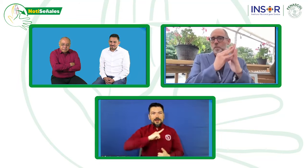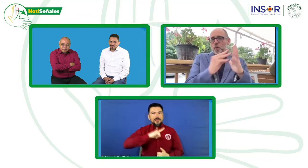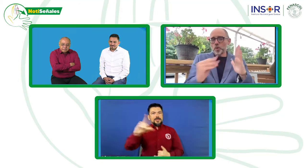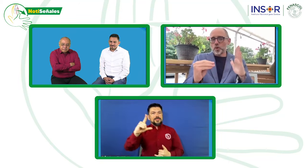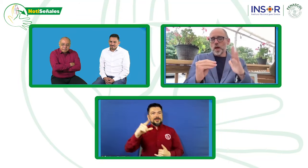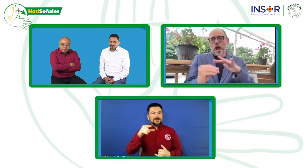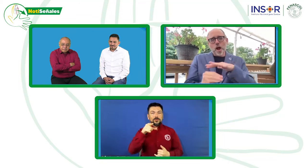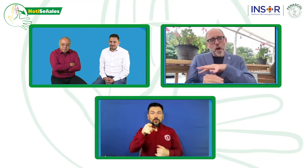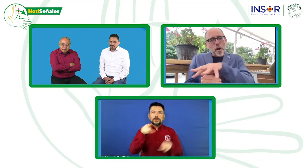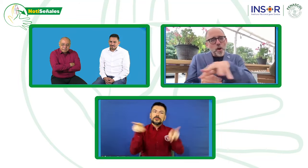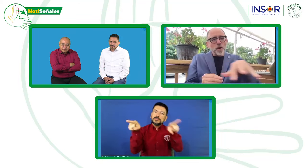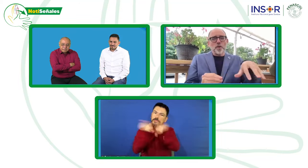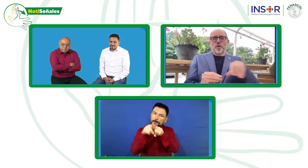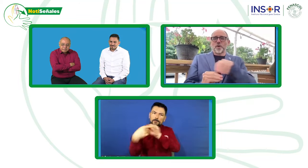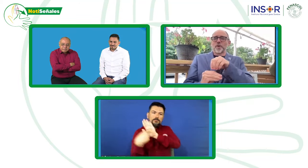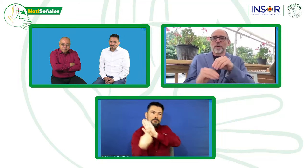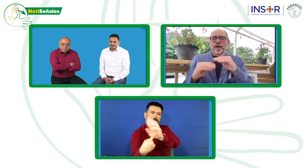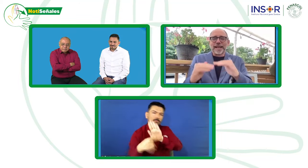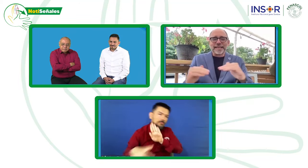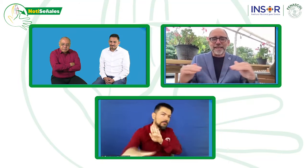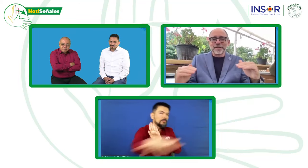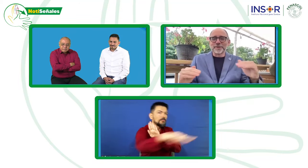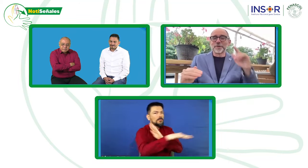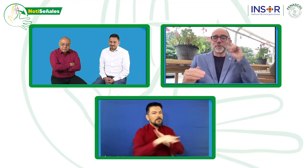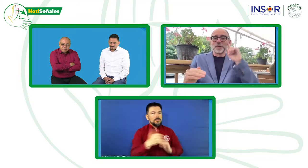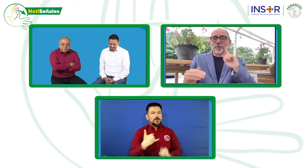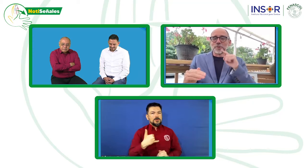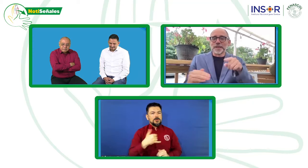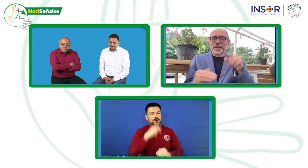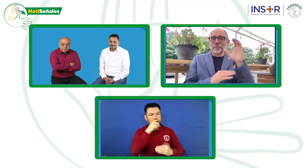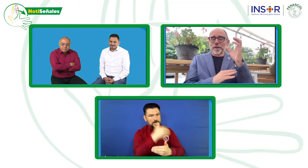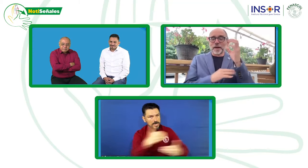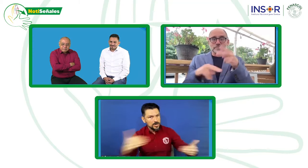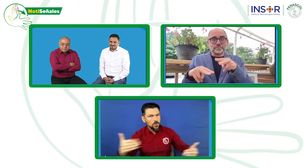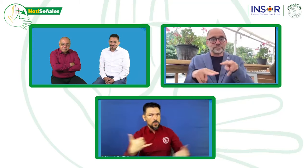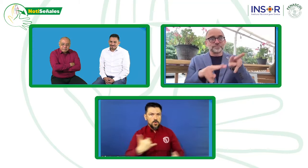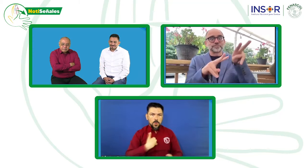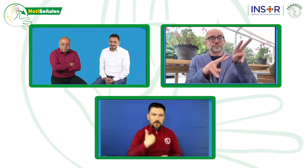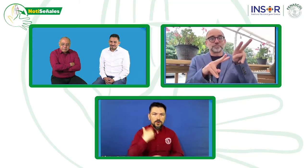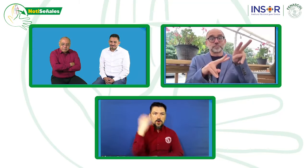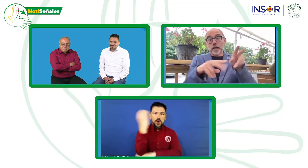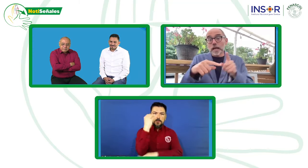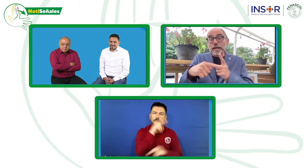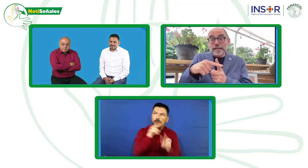ver que en este momento él es